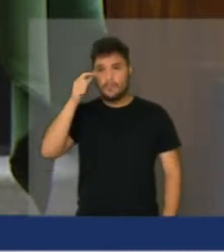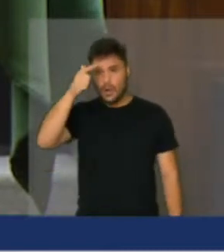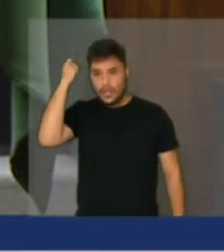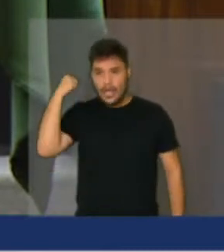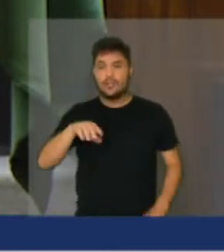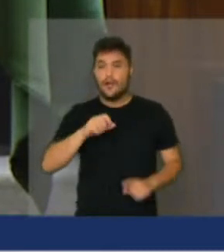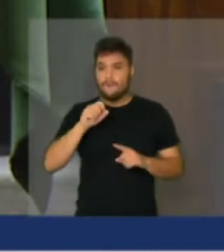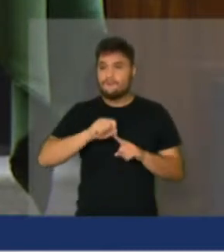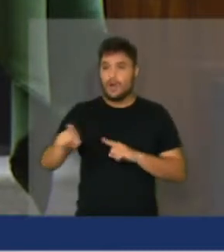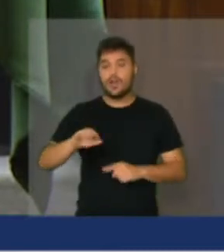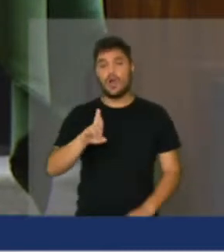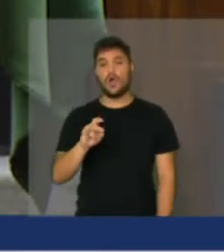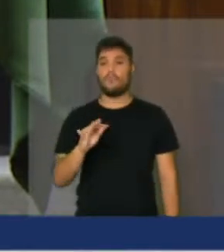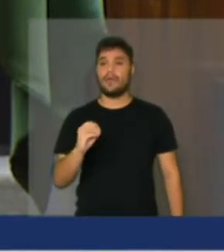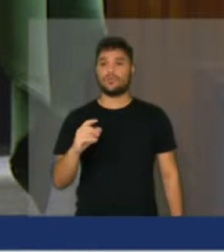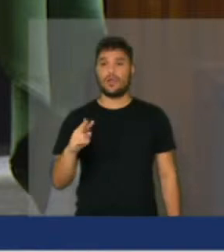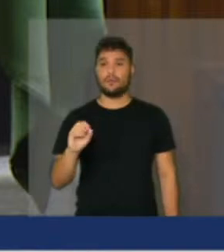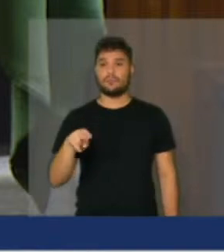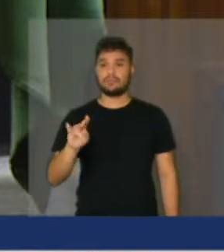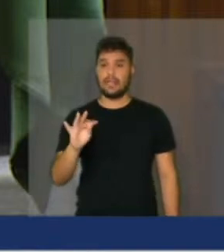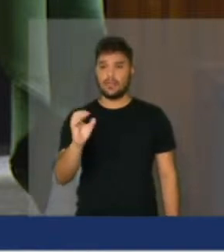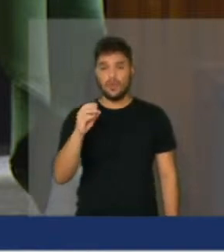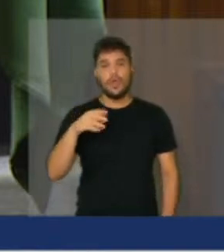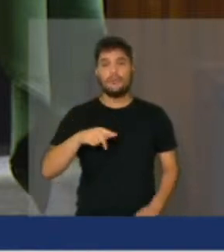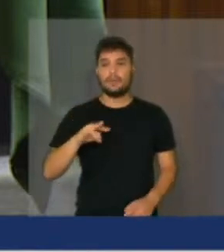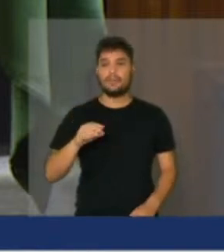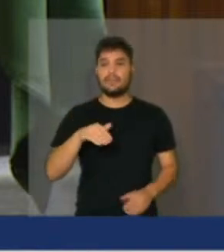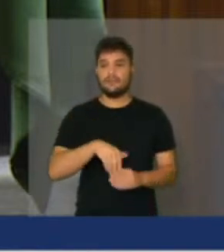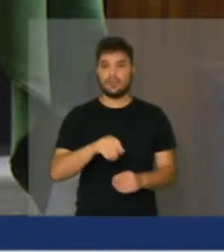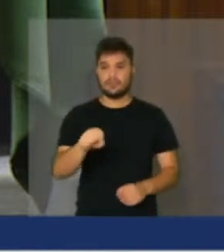PRESIDENTE. PDT... -- [PRESIDENTE]: DEPUTADO PAULO RAMOS, COMO